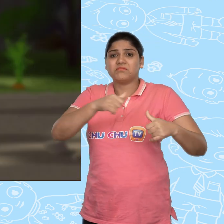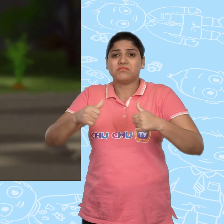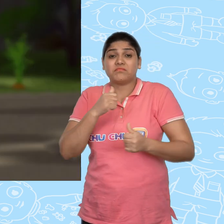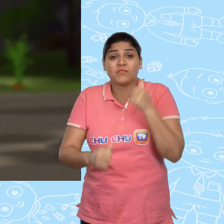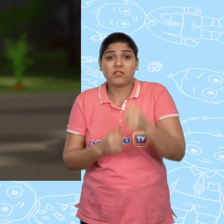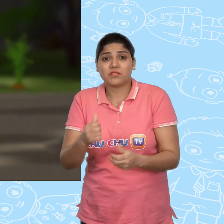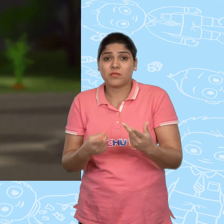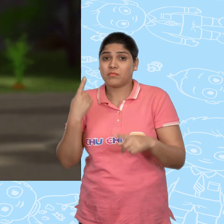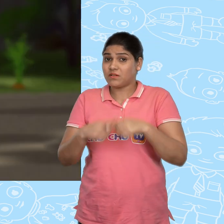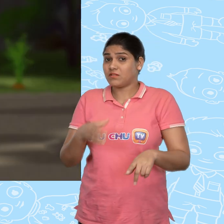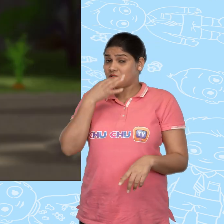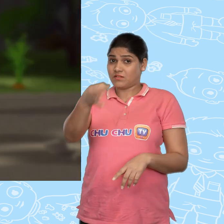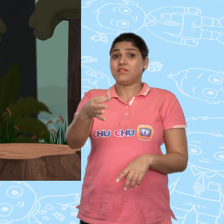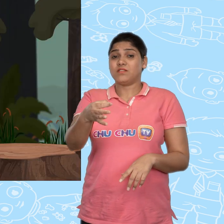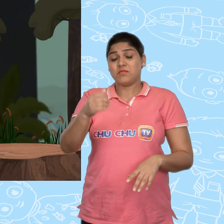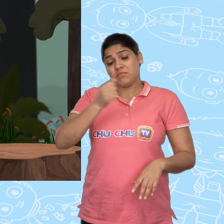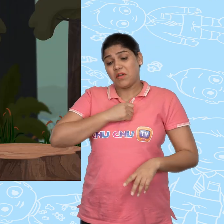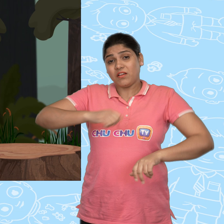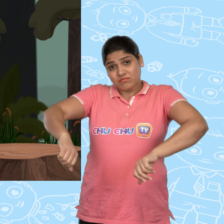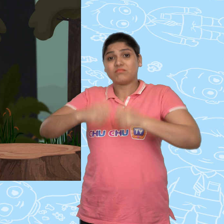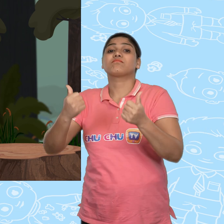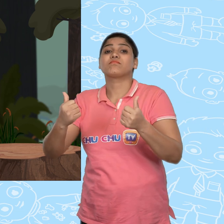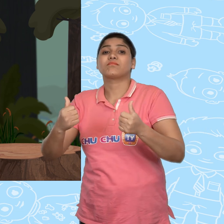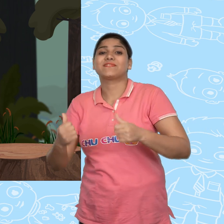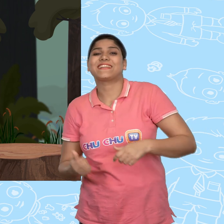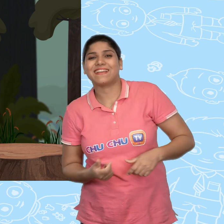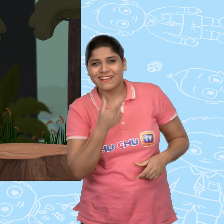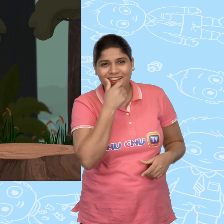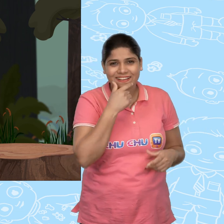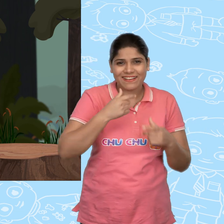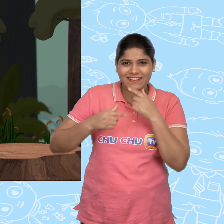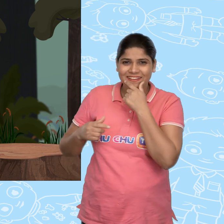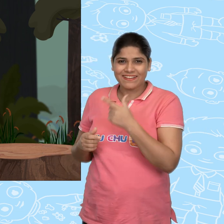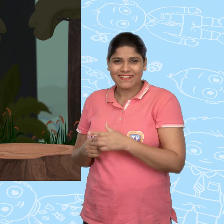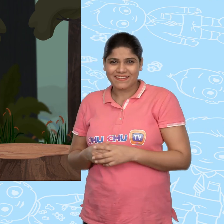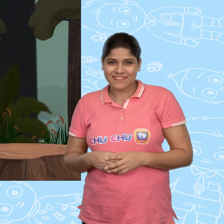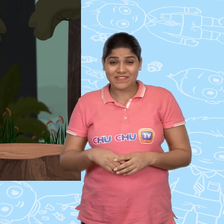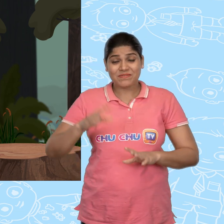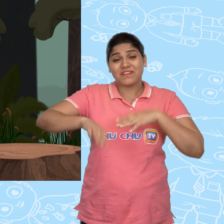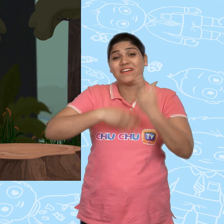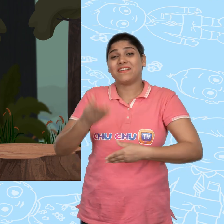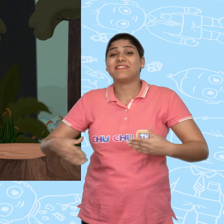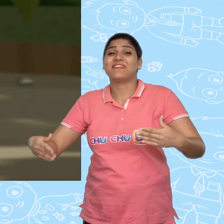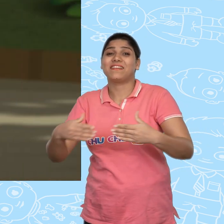पर मै तुम्हे बता दूं की मै ही जीतूंगा हीहीही बाद में मिलते हैं